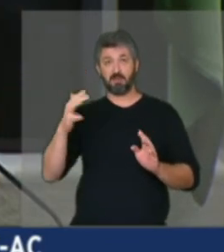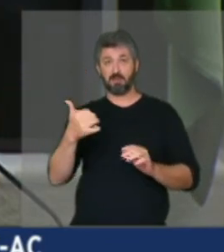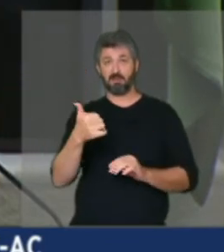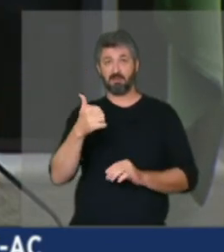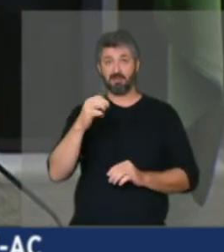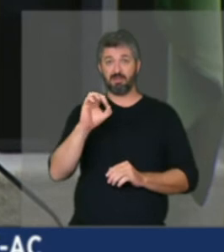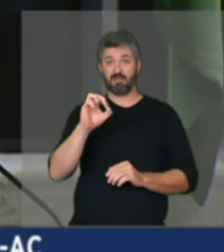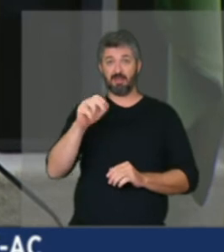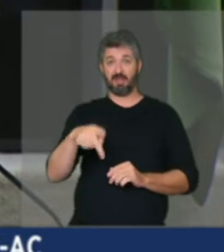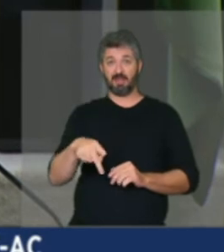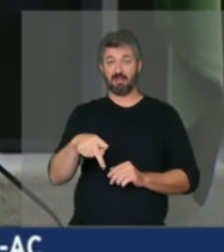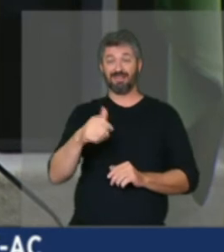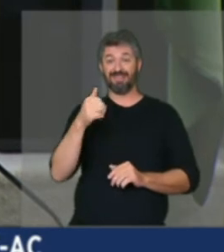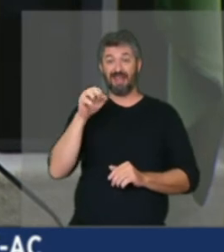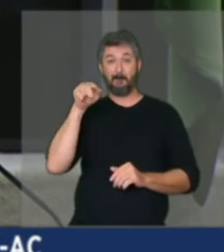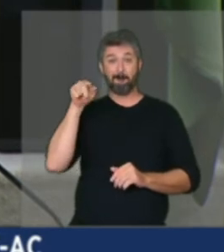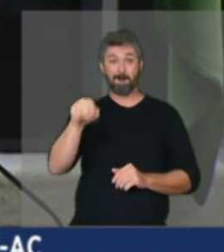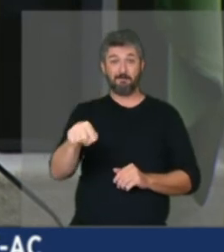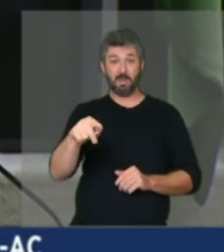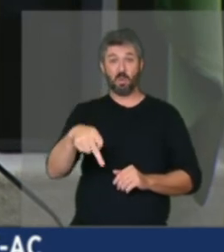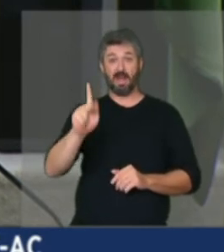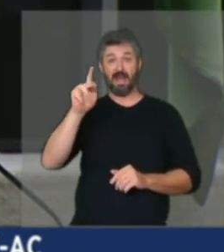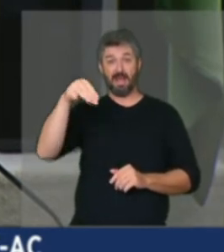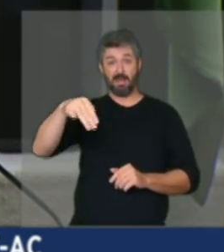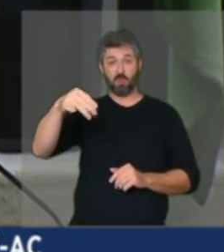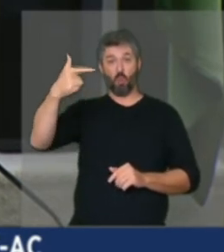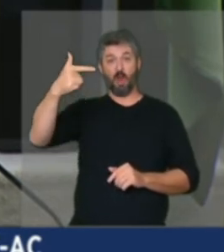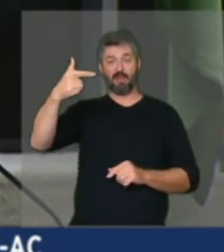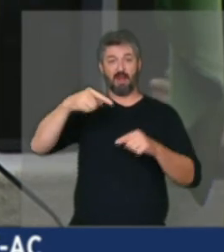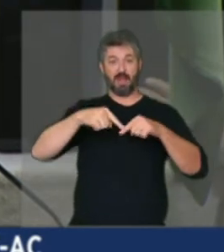QUILÔMETROS QUADRADOS, 10 MIL QUILÔMETROS QUADRADOS DE DESMATAMENTO JÁ AMAZÔNIA, ISSO É RASGAR DINHEIRO. POR